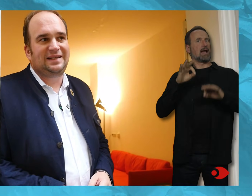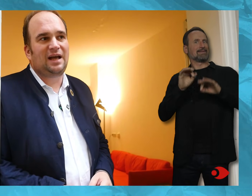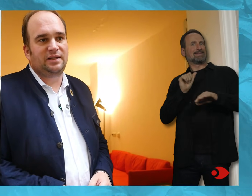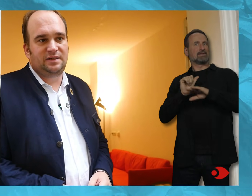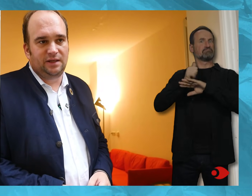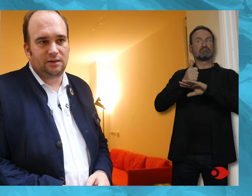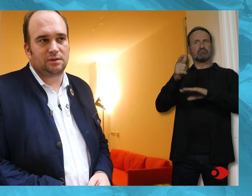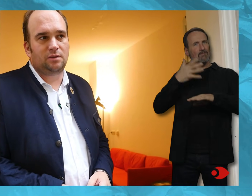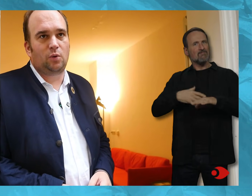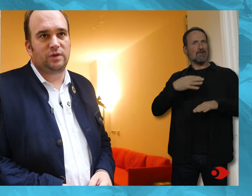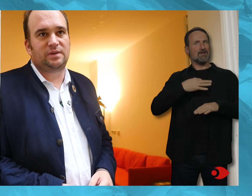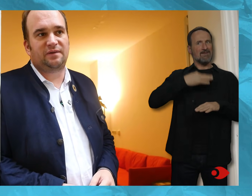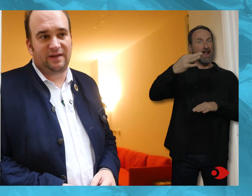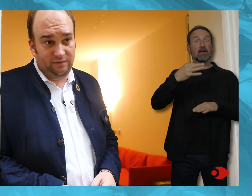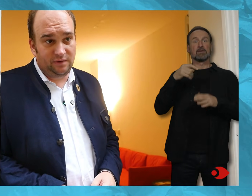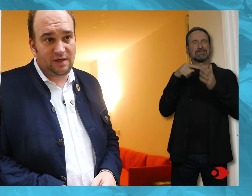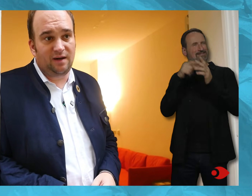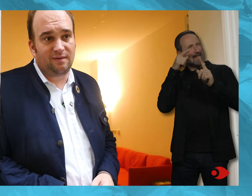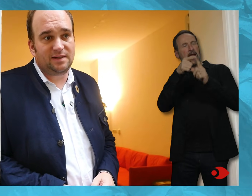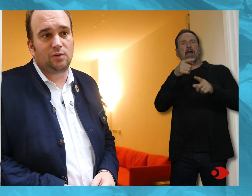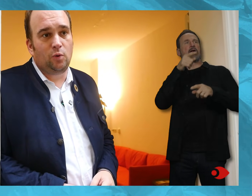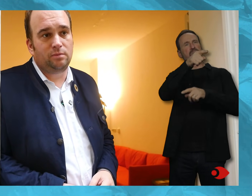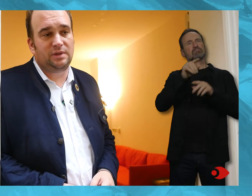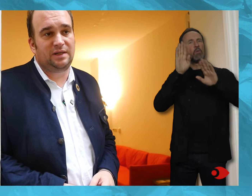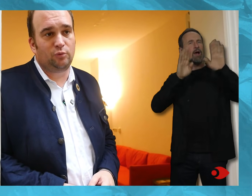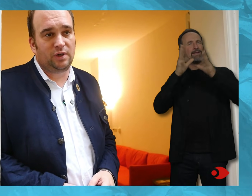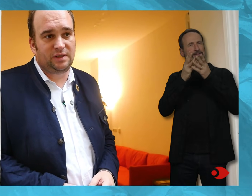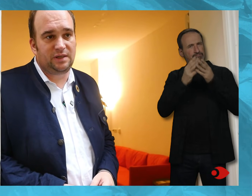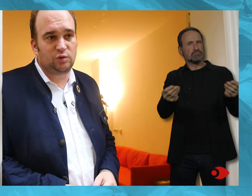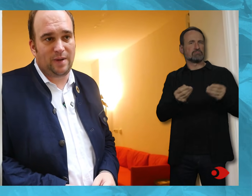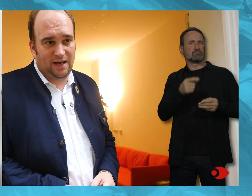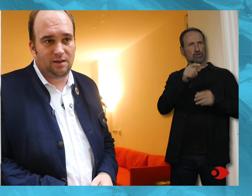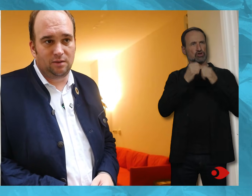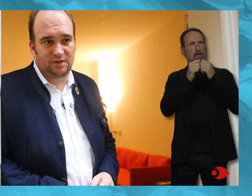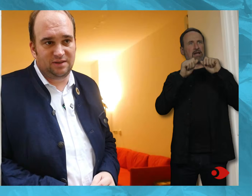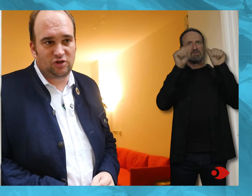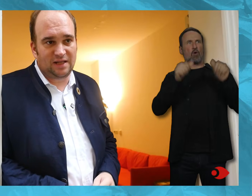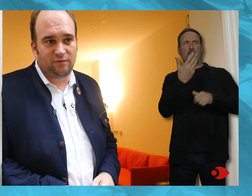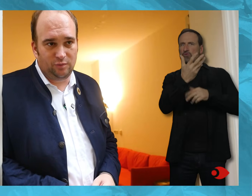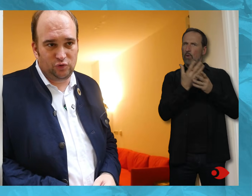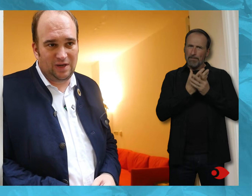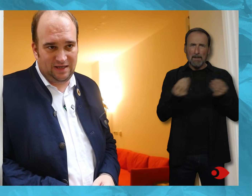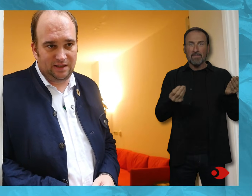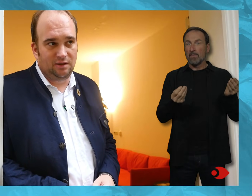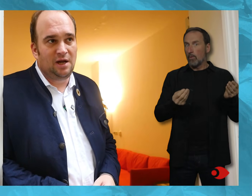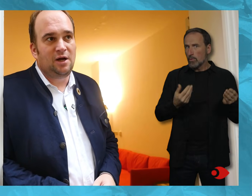die kandidiert und gewählt wird teilweise, um die Demokratie zu beenden und diese Staatsform zu erledigen.